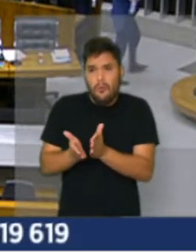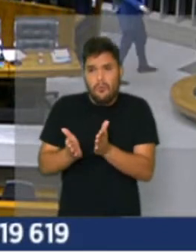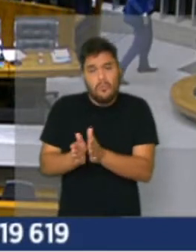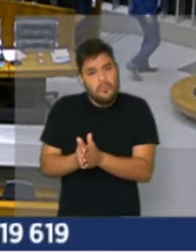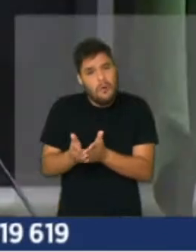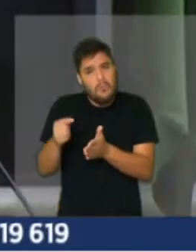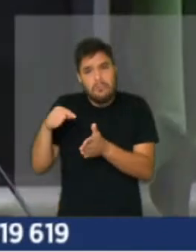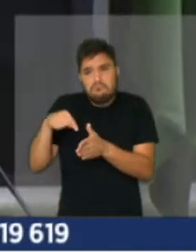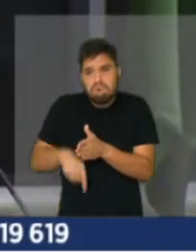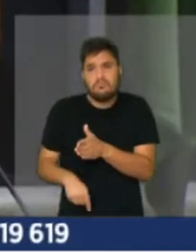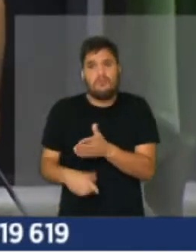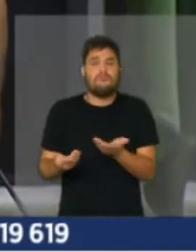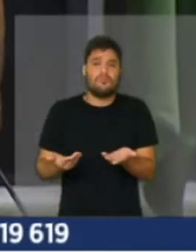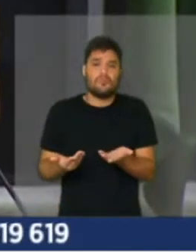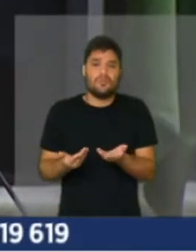RNIO, PARA O POVO A MISÉRIA